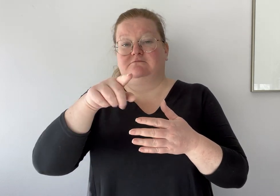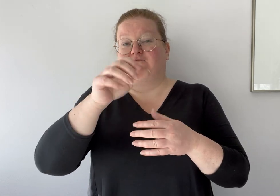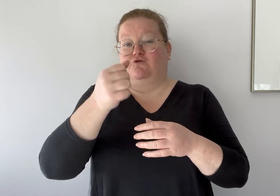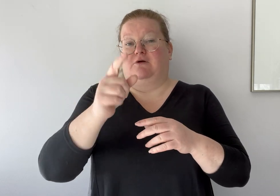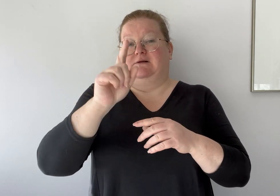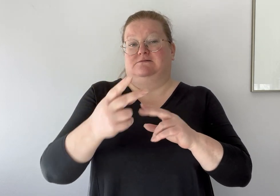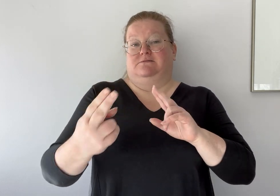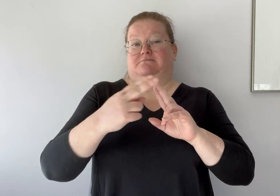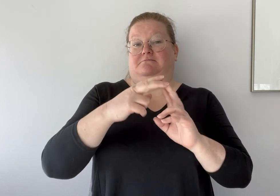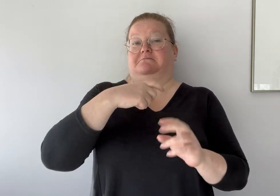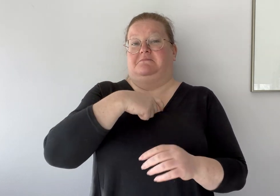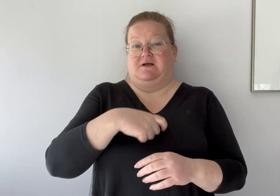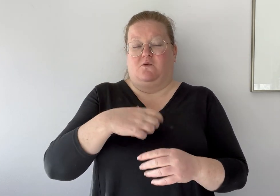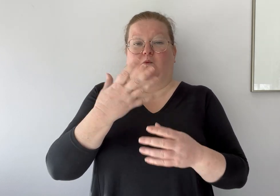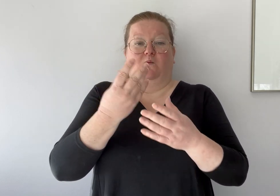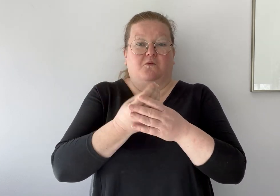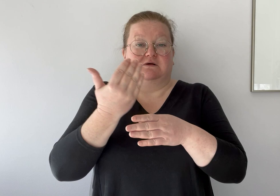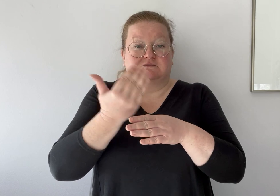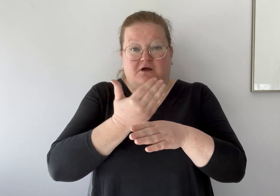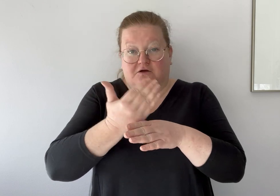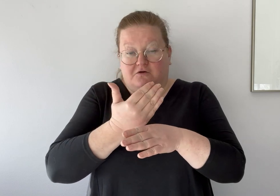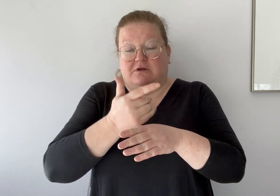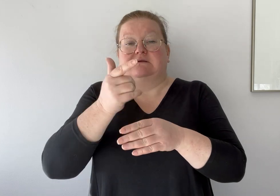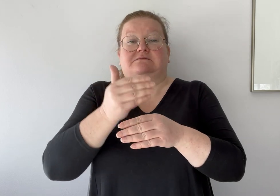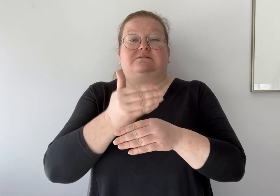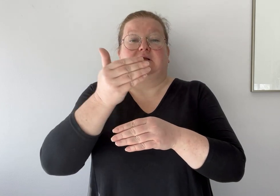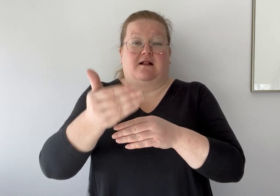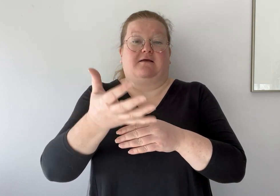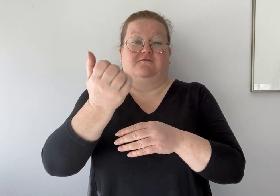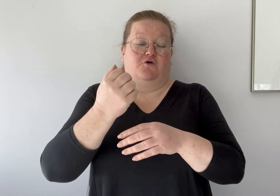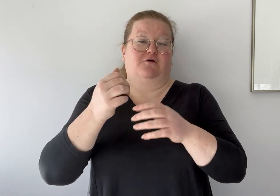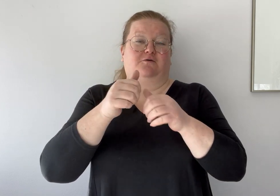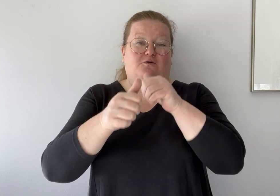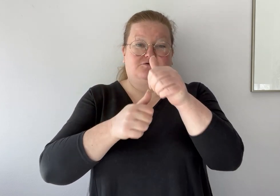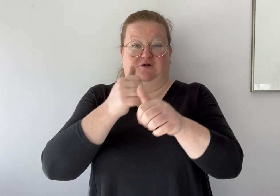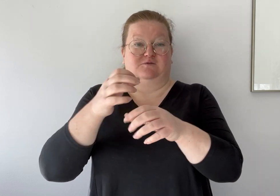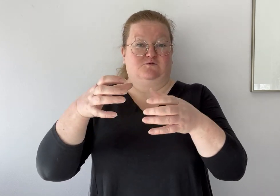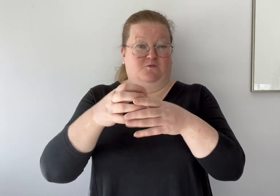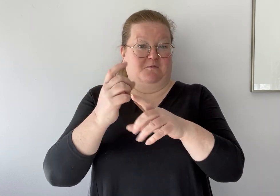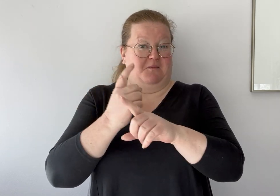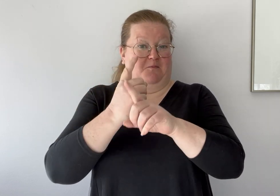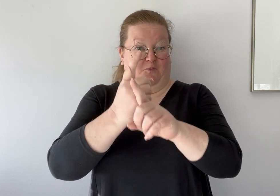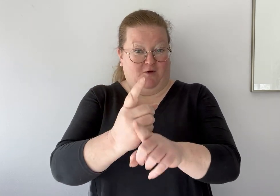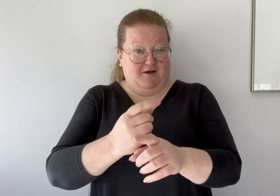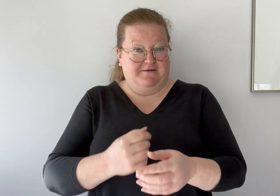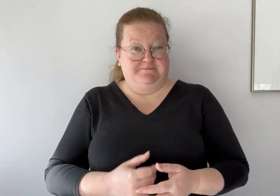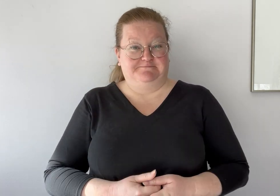voit ottaa minuun yhteyttä, niin harjoitellaan Zoomin käyttöä etukäteen.